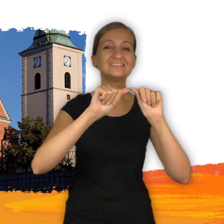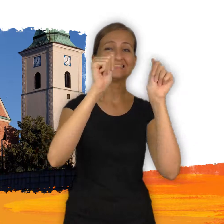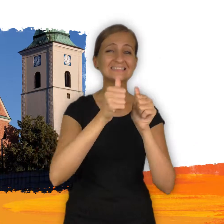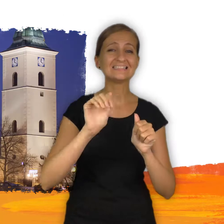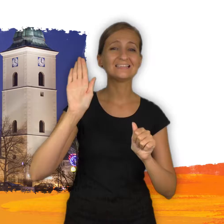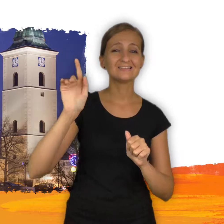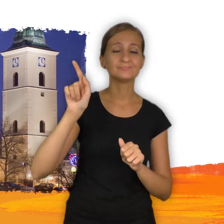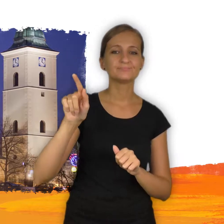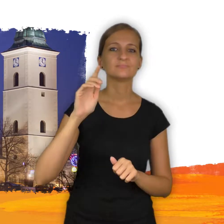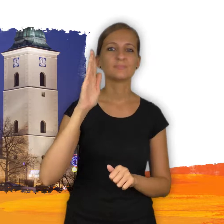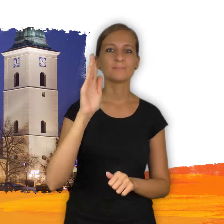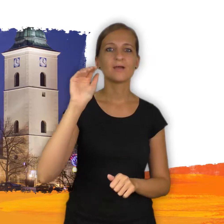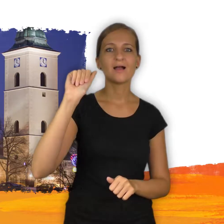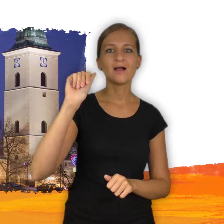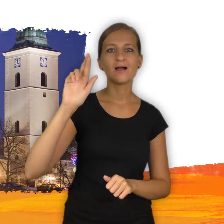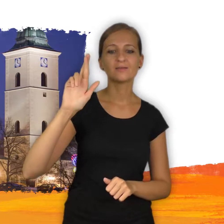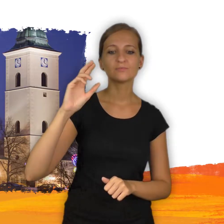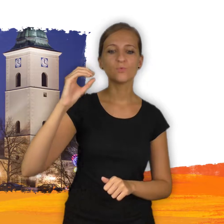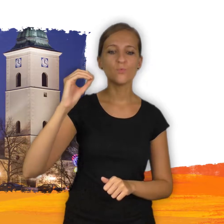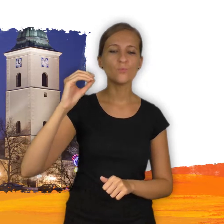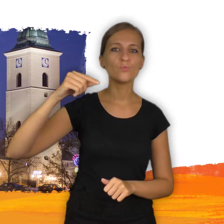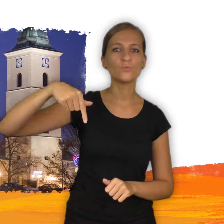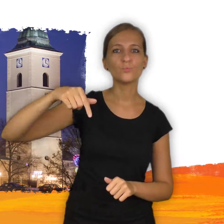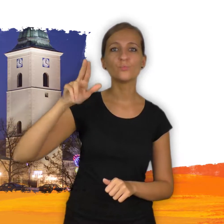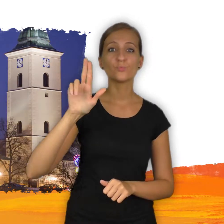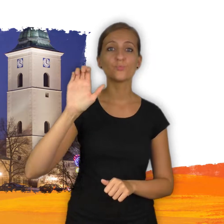Styl architektury kościoła to barok.